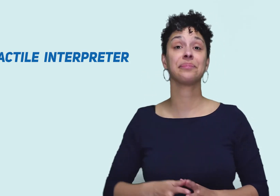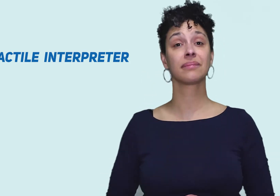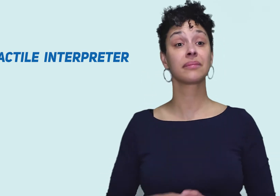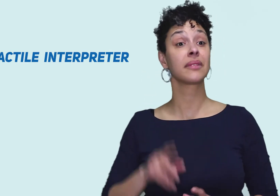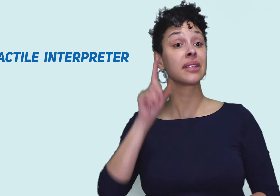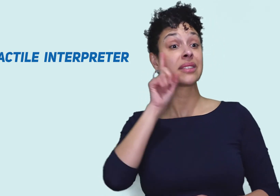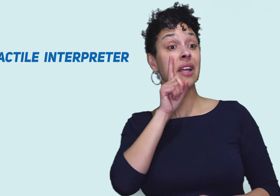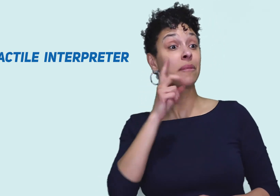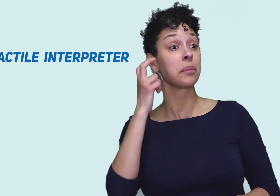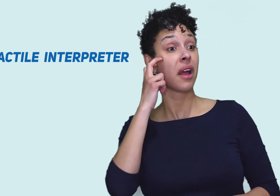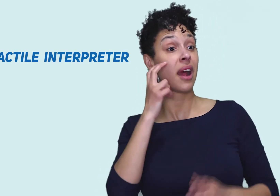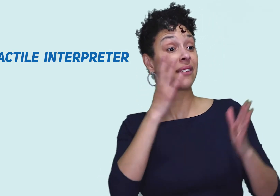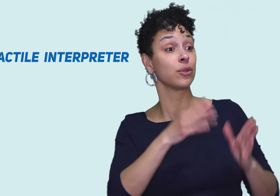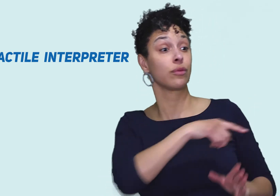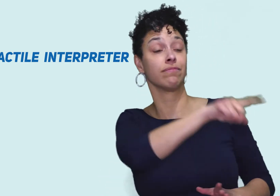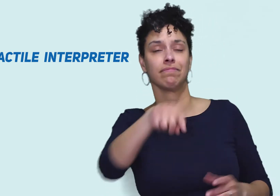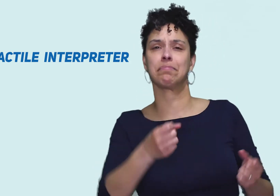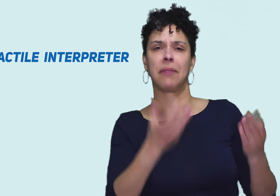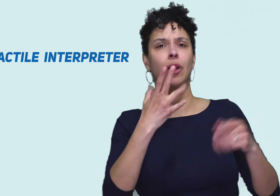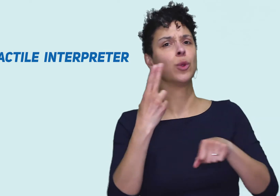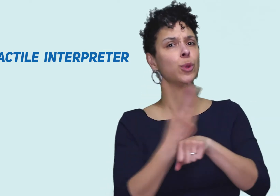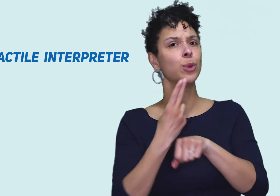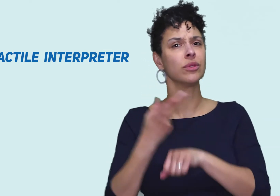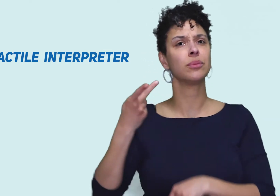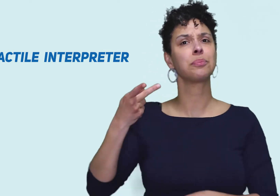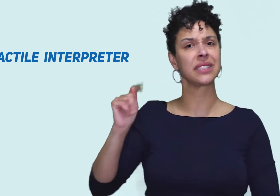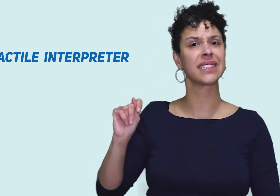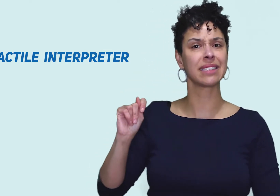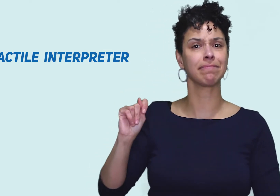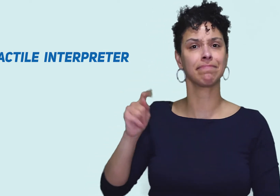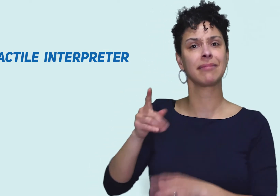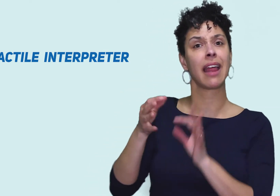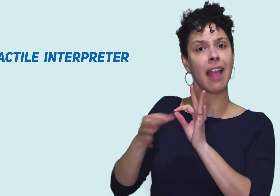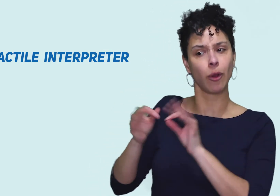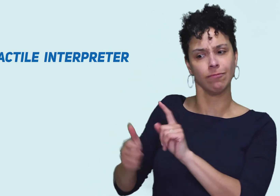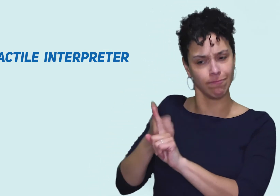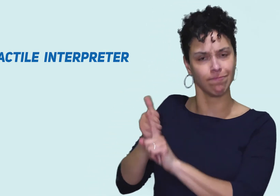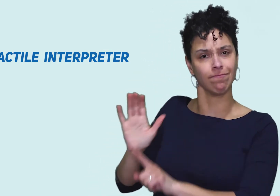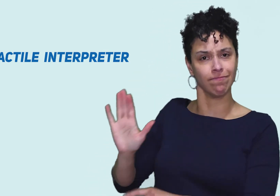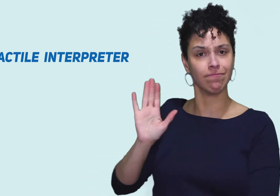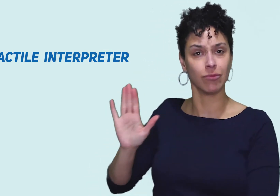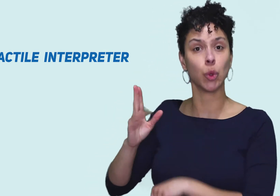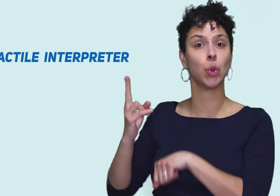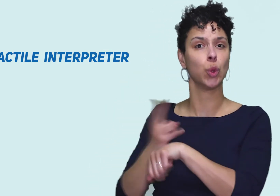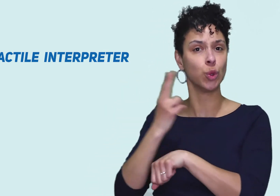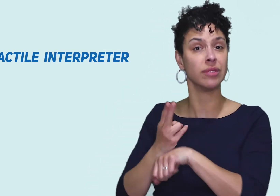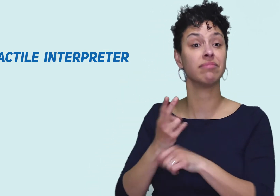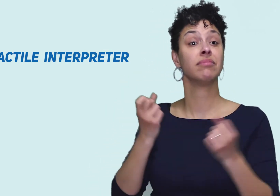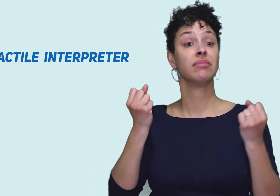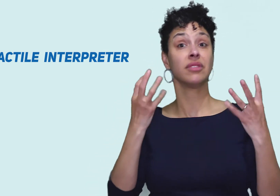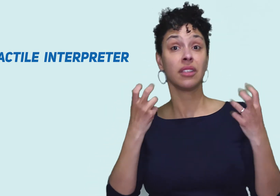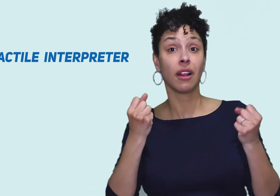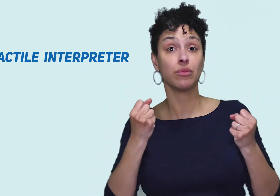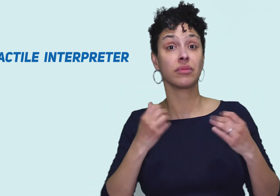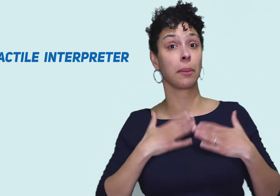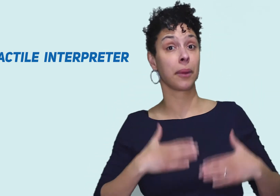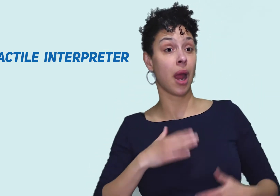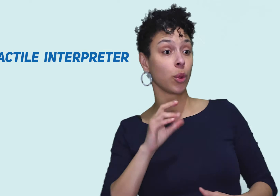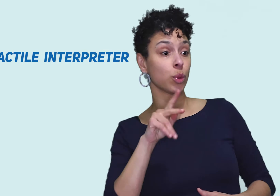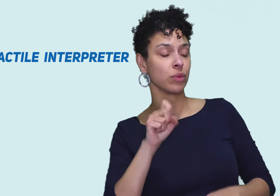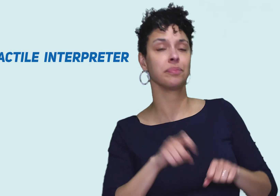Muchas personas sordociegas usan ProTactile, una combinación de lengua de señas, señales corporales y tacto